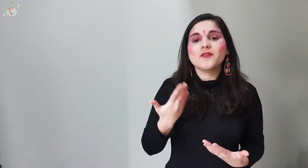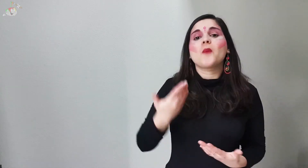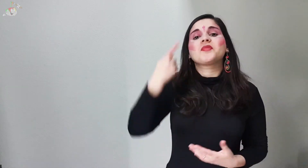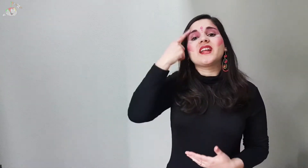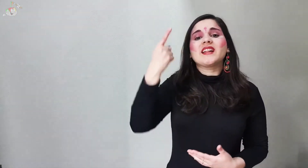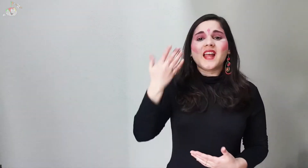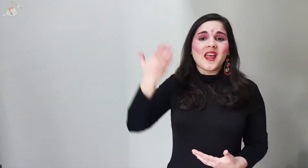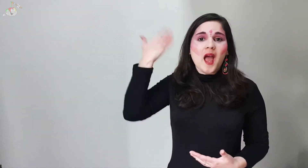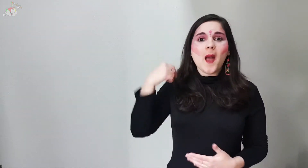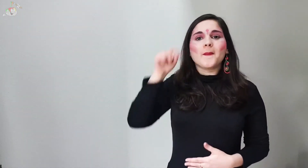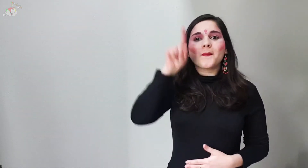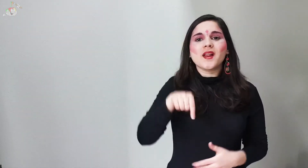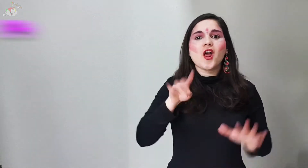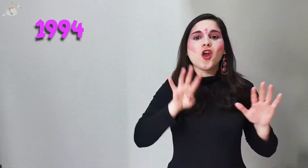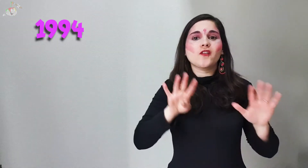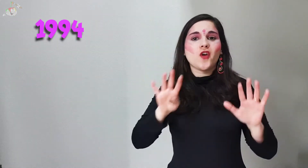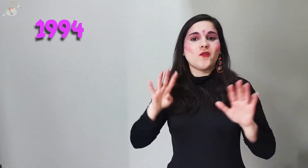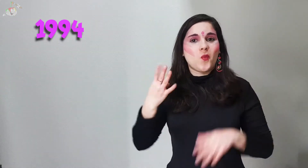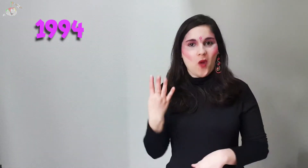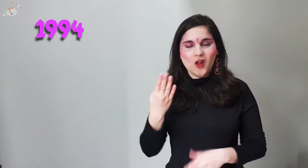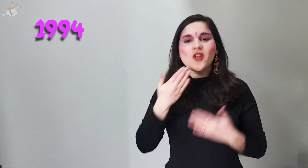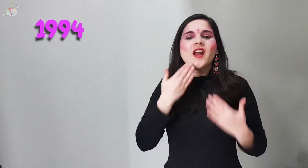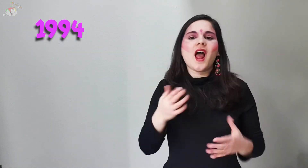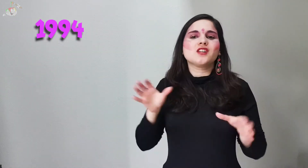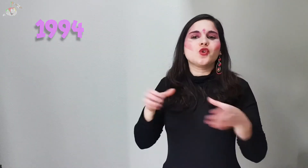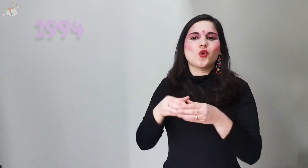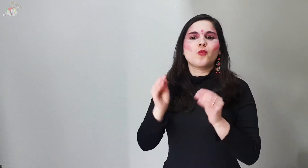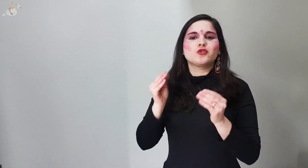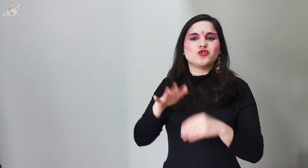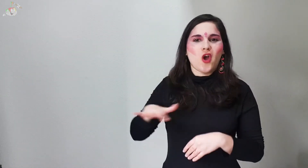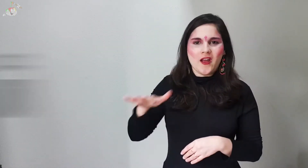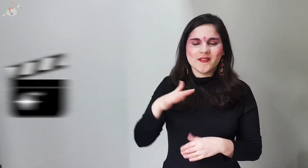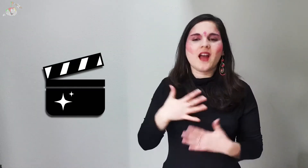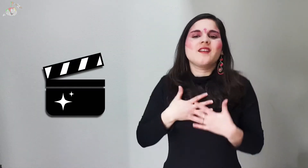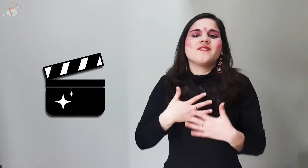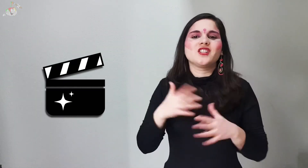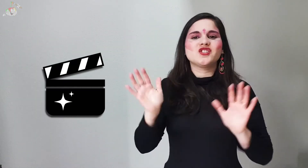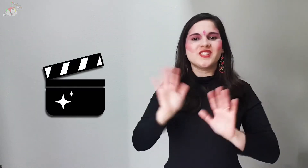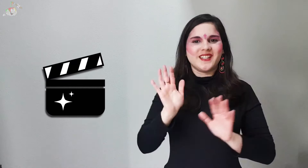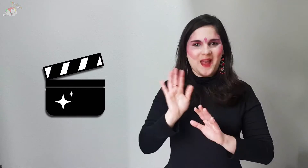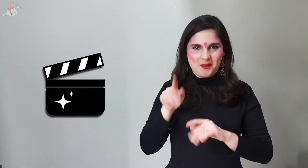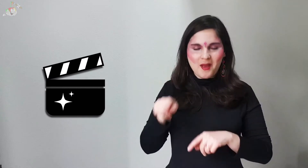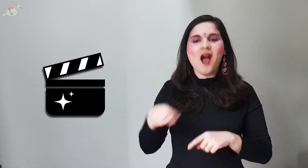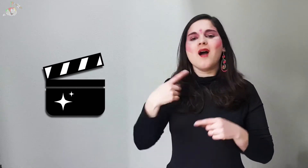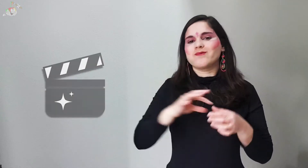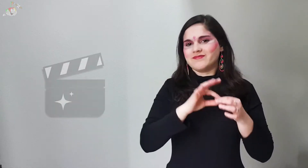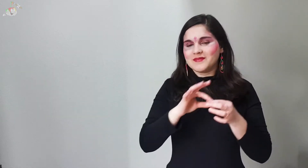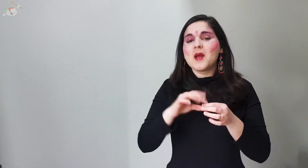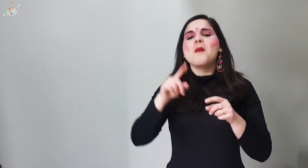L'idea nasce nel 1994 da un gruppo di giovani amanti del cinema,